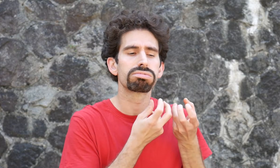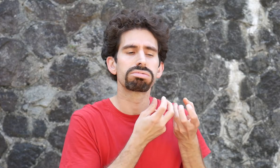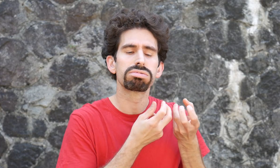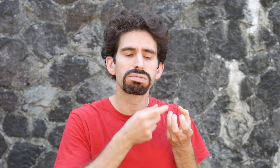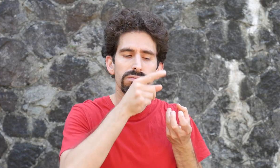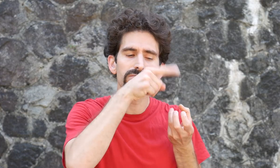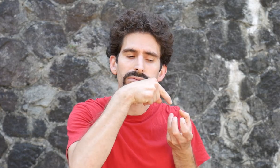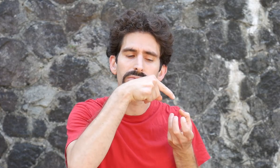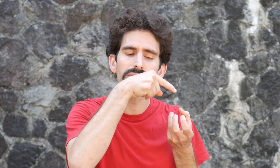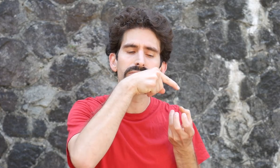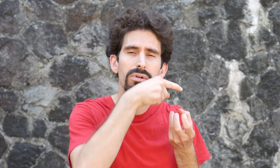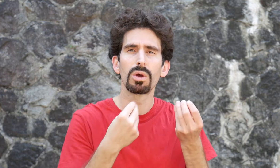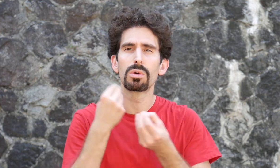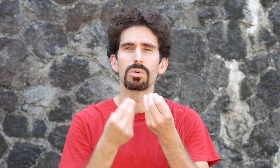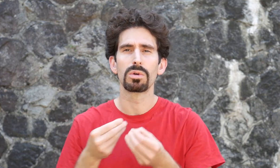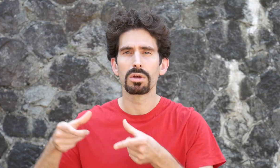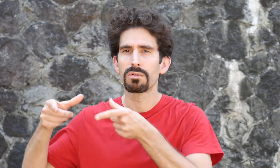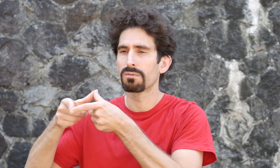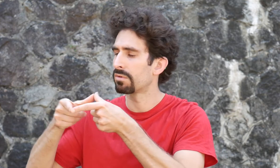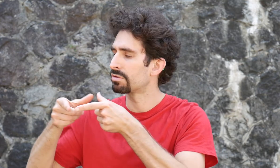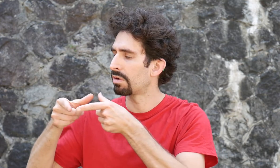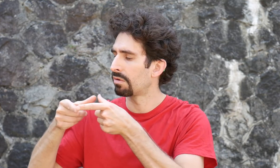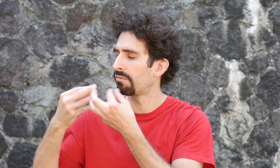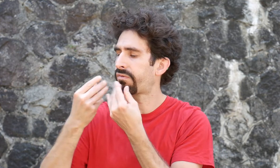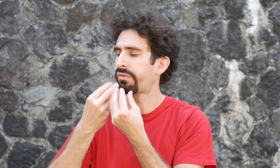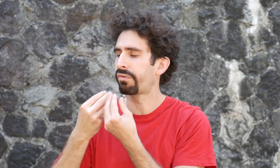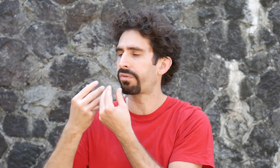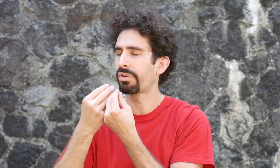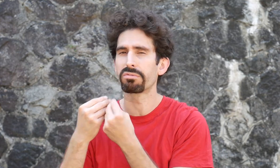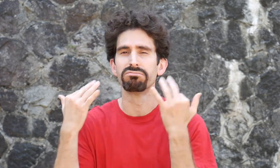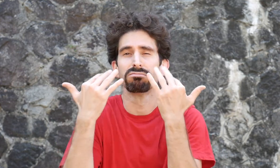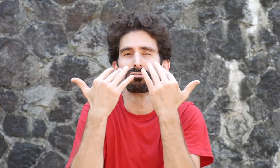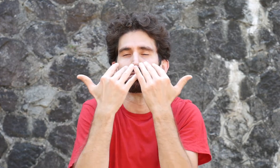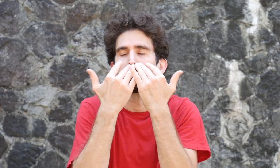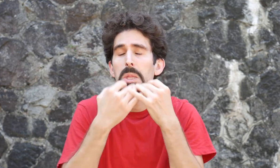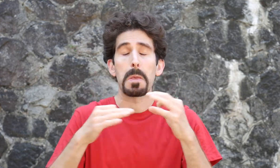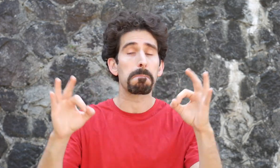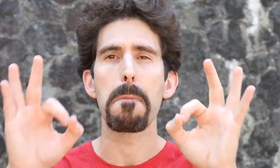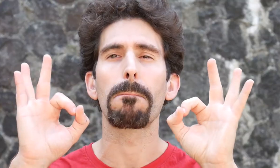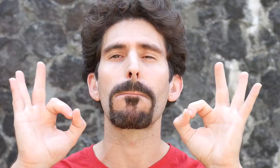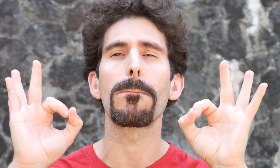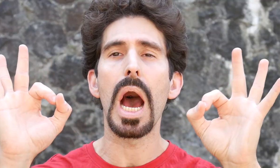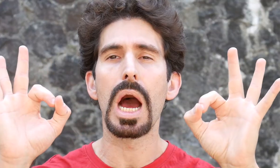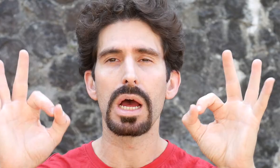penderaient près de la bouche ou bien ce serait le vagin juste à côté. Avec les odeurs... Perfect !